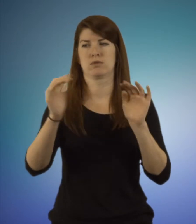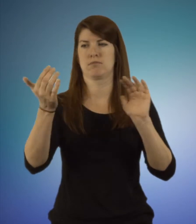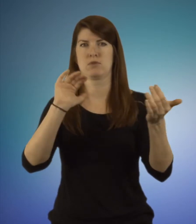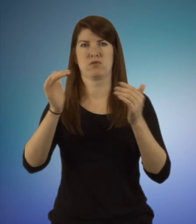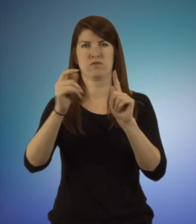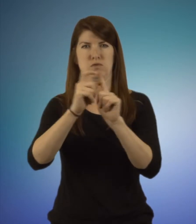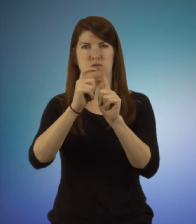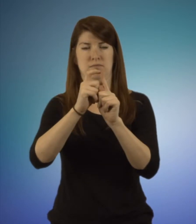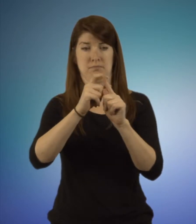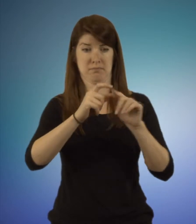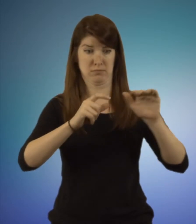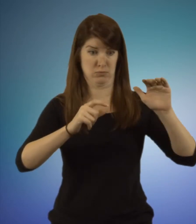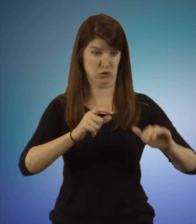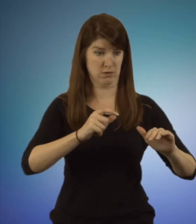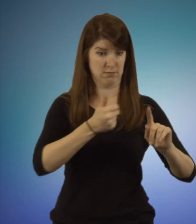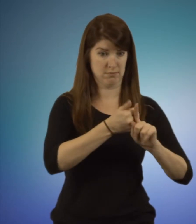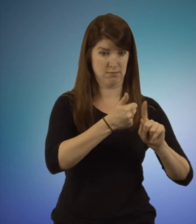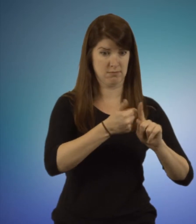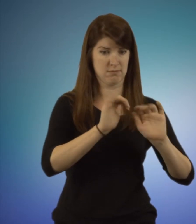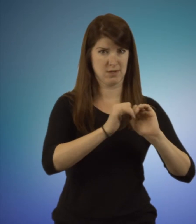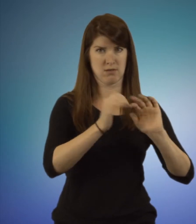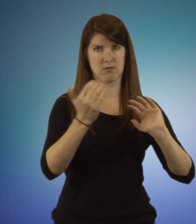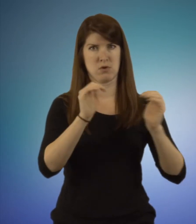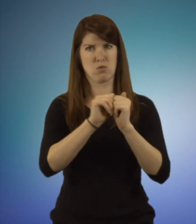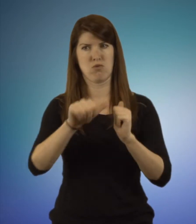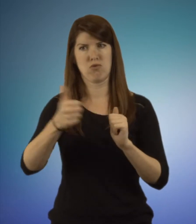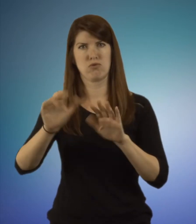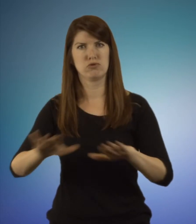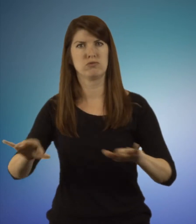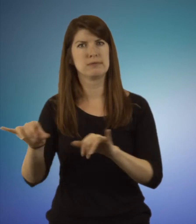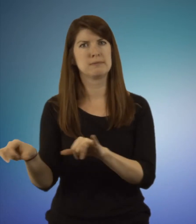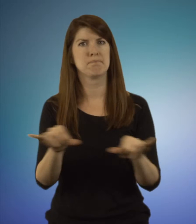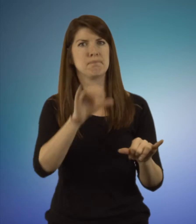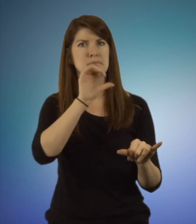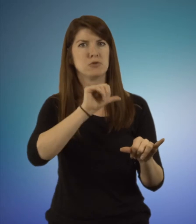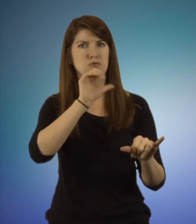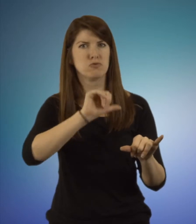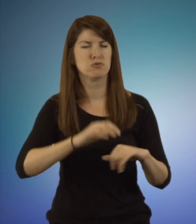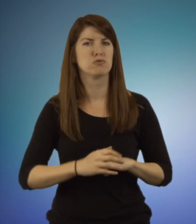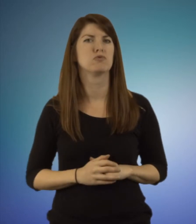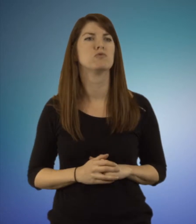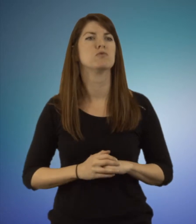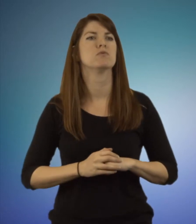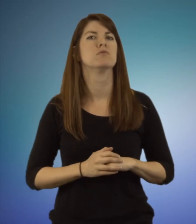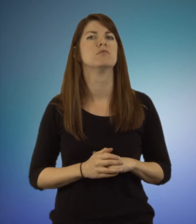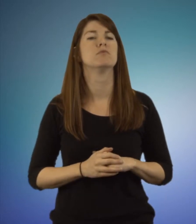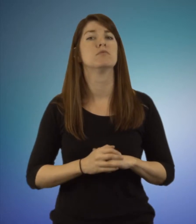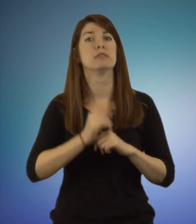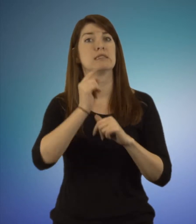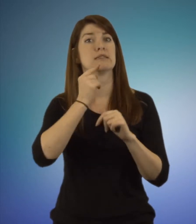Un retraso significativo es un término comparativo, un niño se compara con los niños de